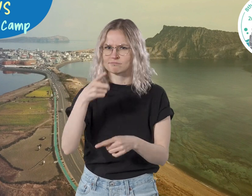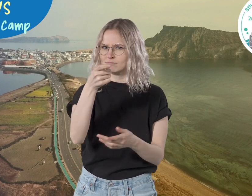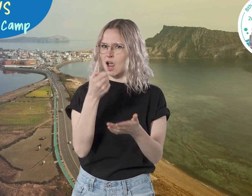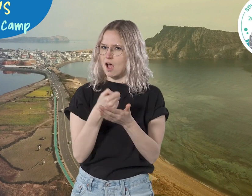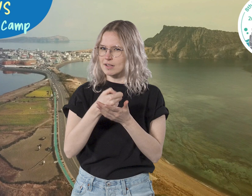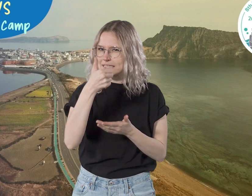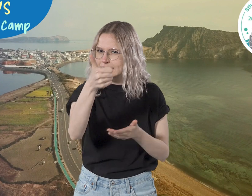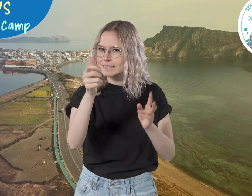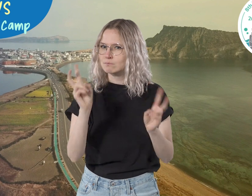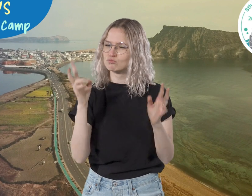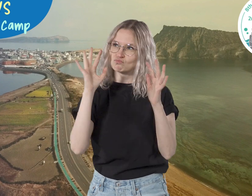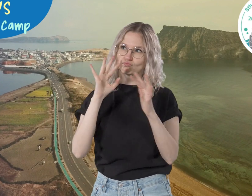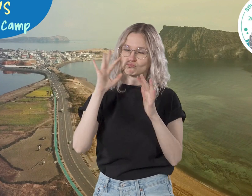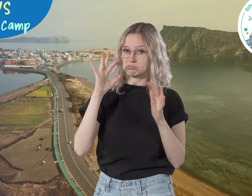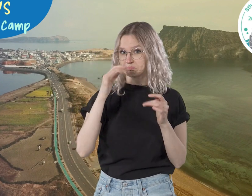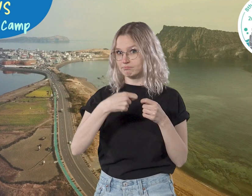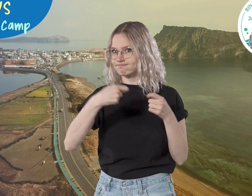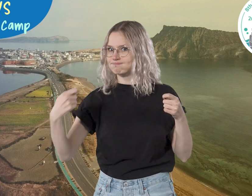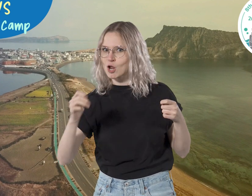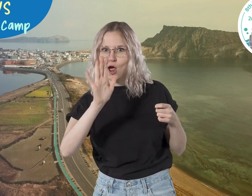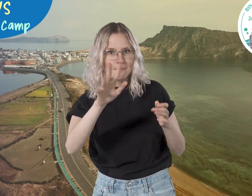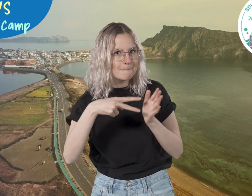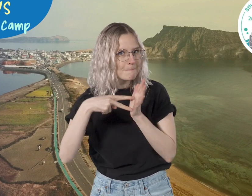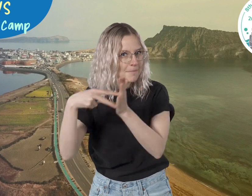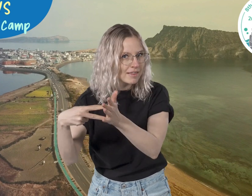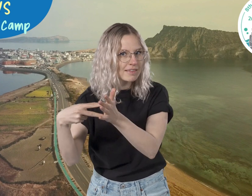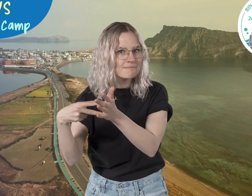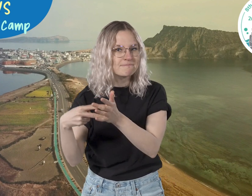Kannattaa siis selvittää, voisitko viipyä Etelä-Koreassa pitempäänkin!